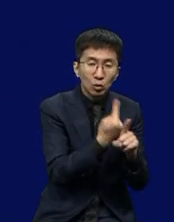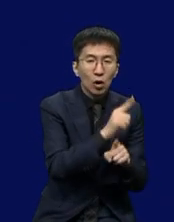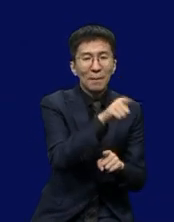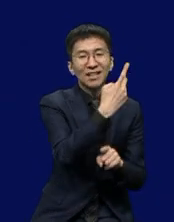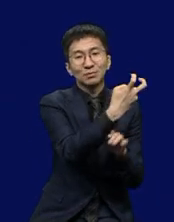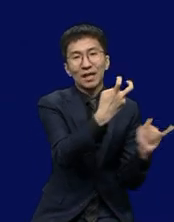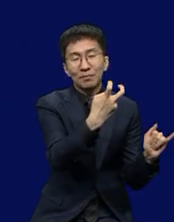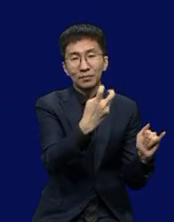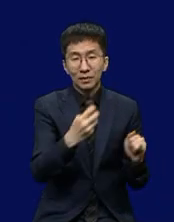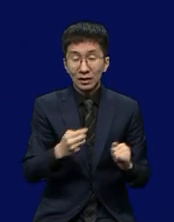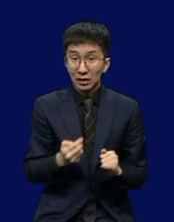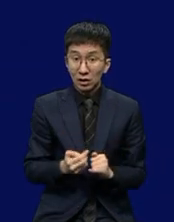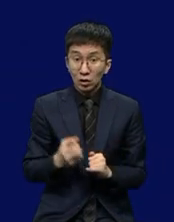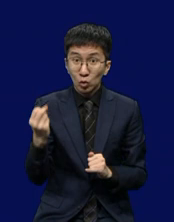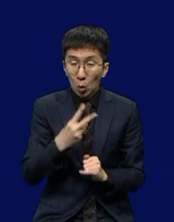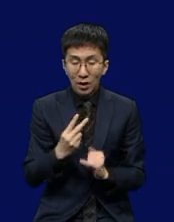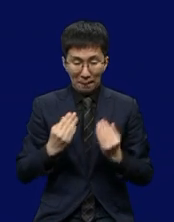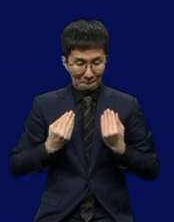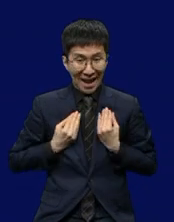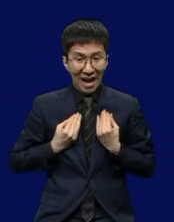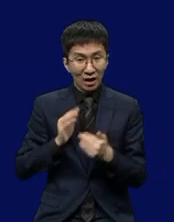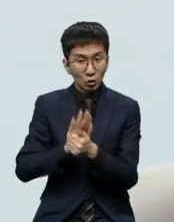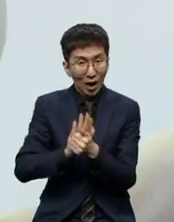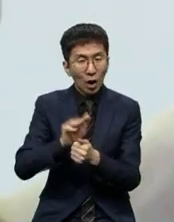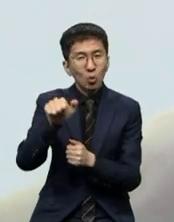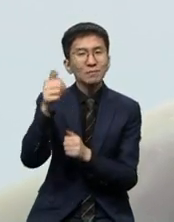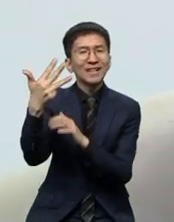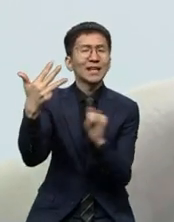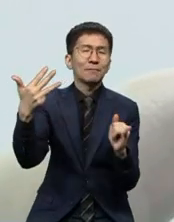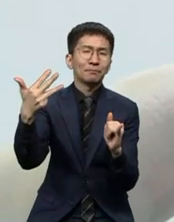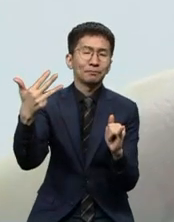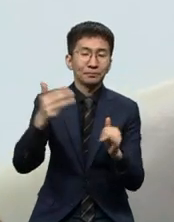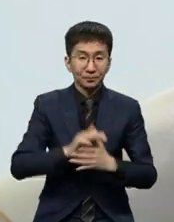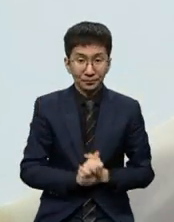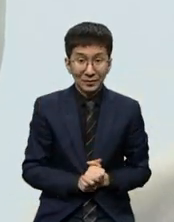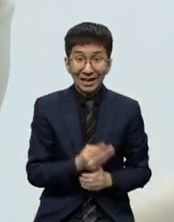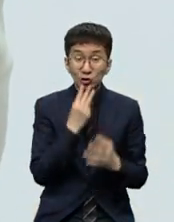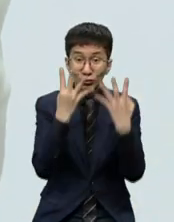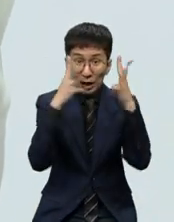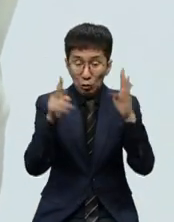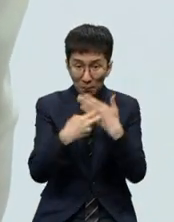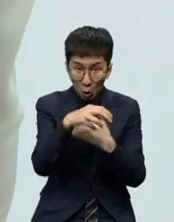인공심폐기 치료를 받고 있습니다. 서울대병원이 위중증 환자 117명을